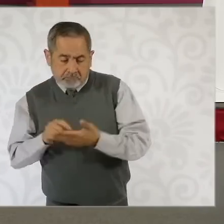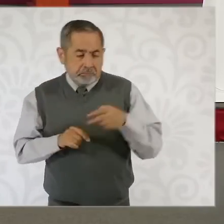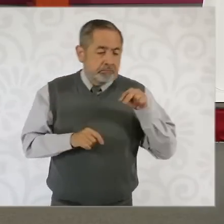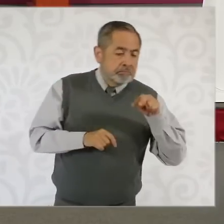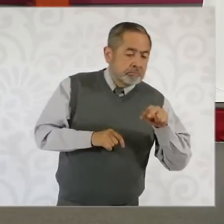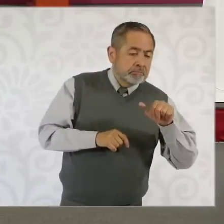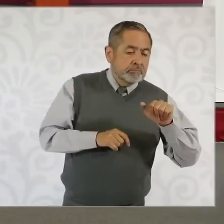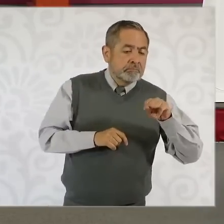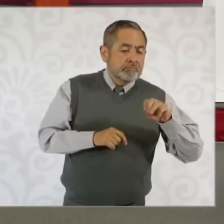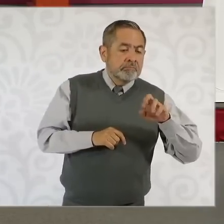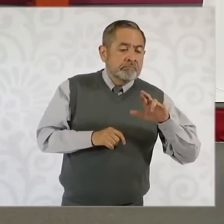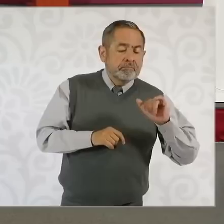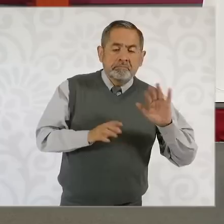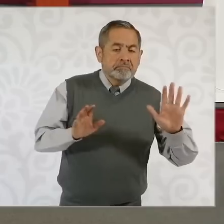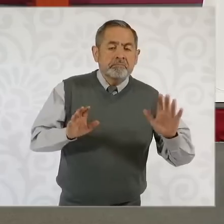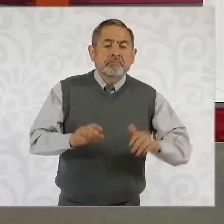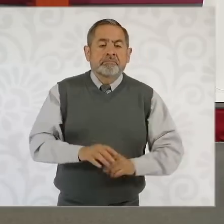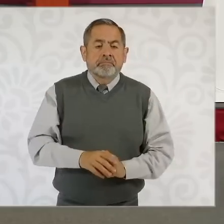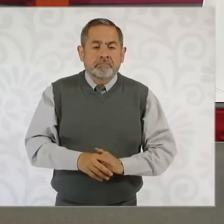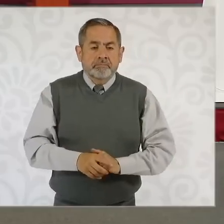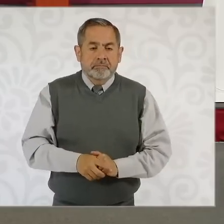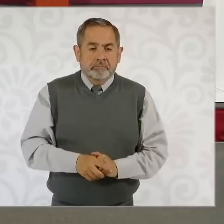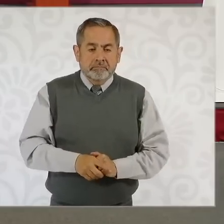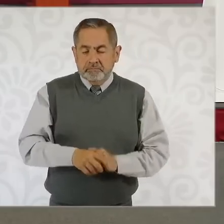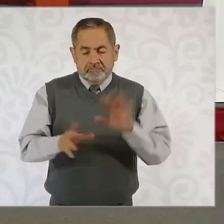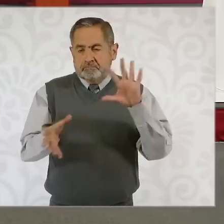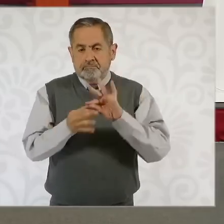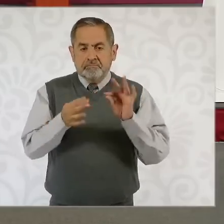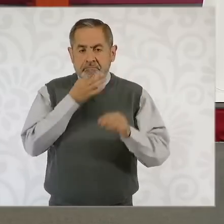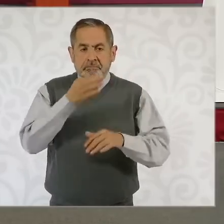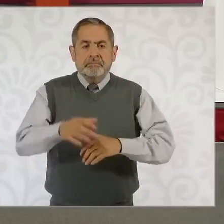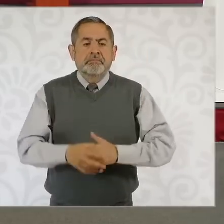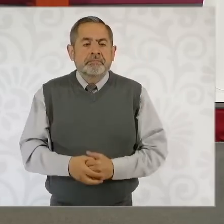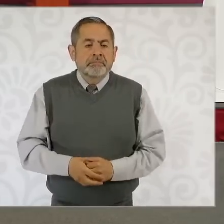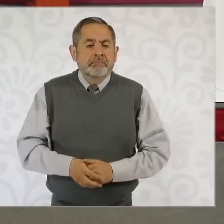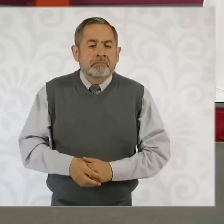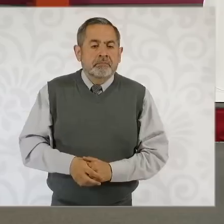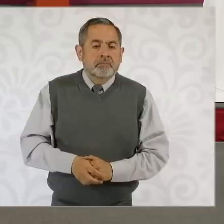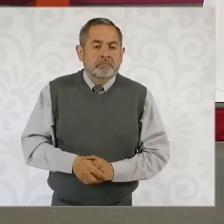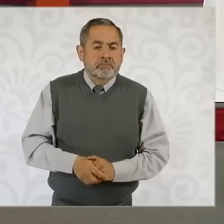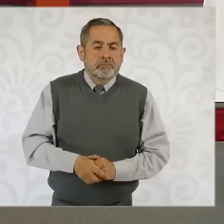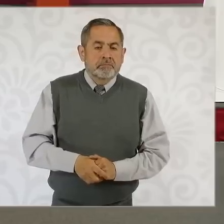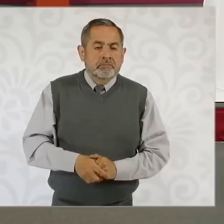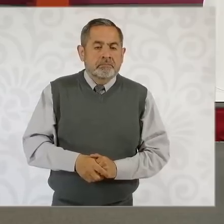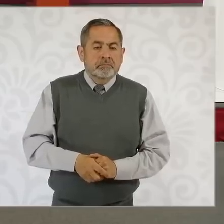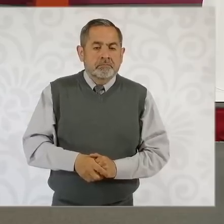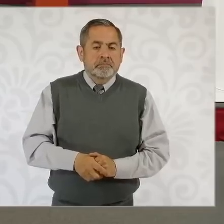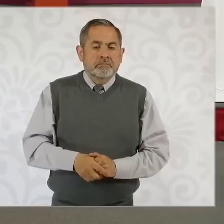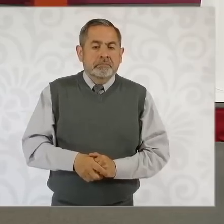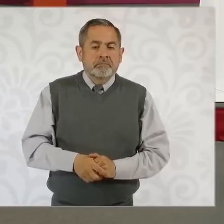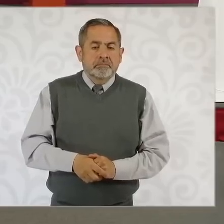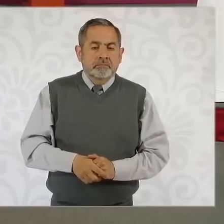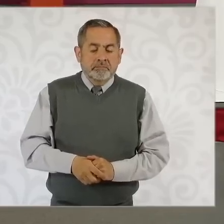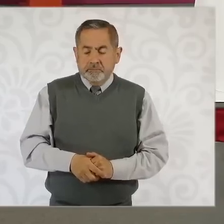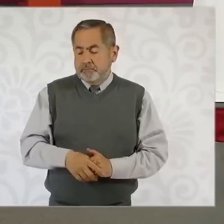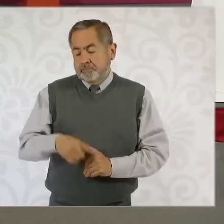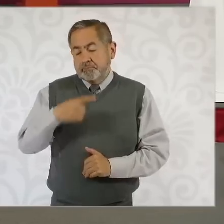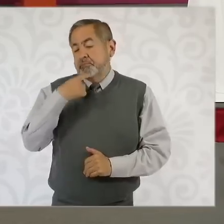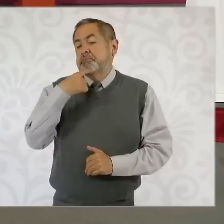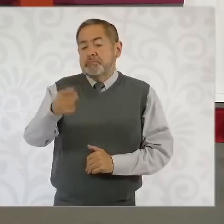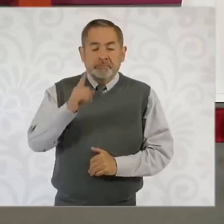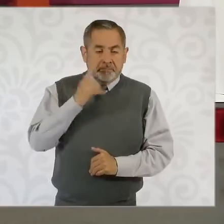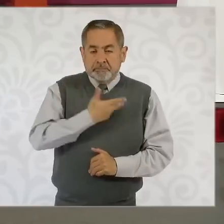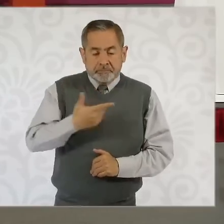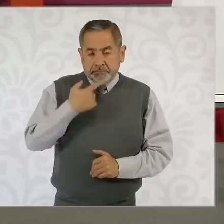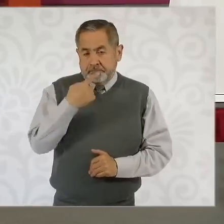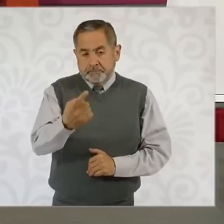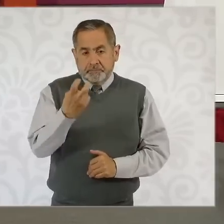América básicamente no O sea lo que nos está diciendo es que esto a través de